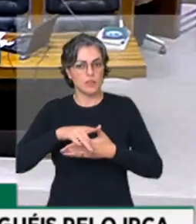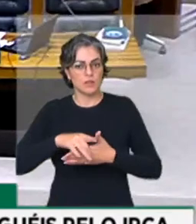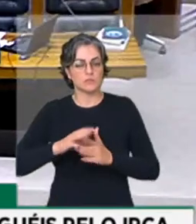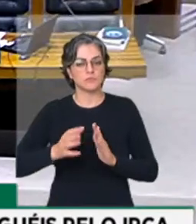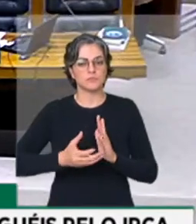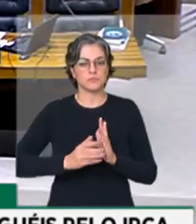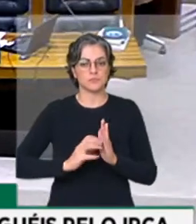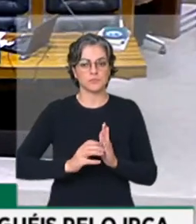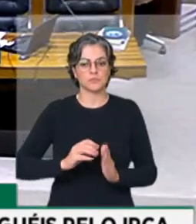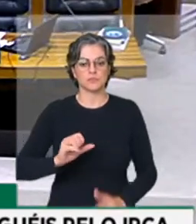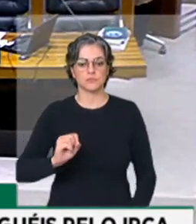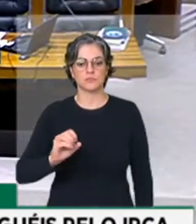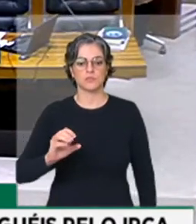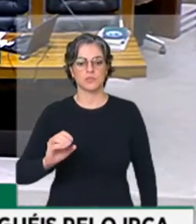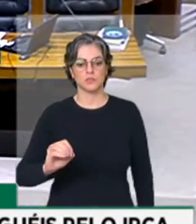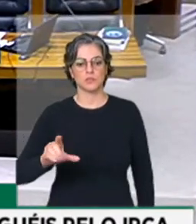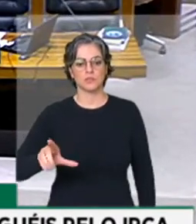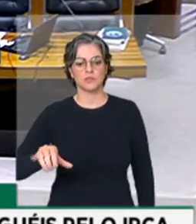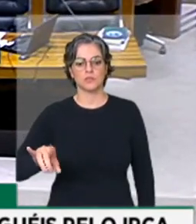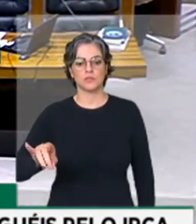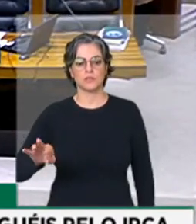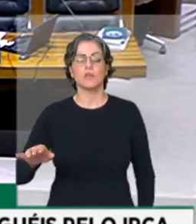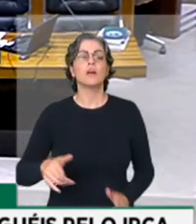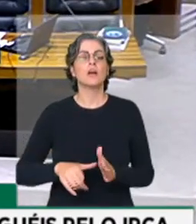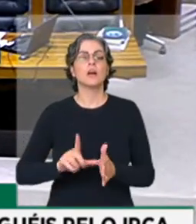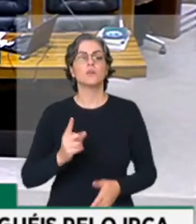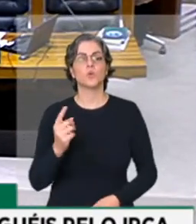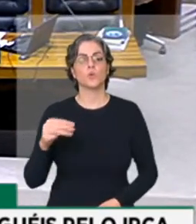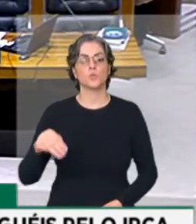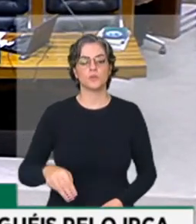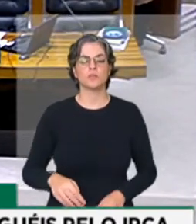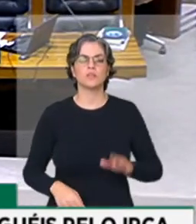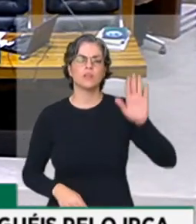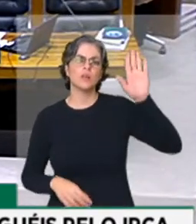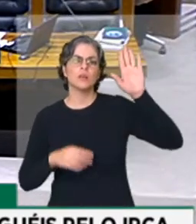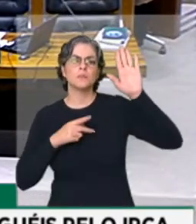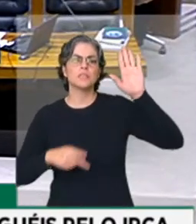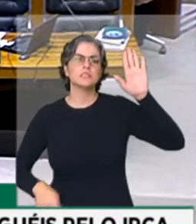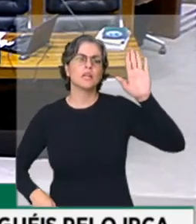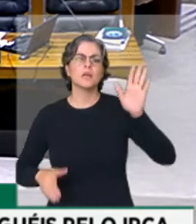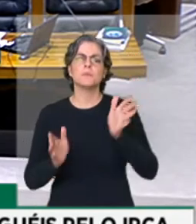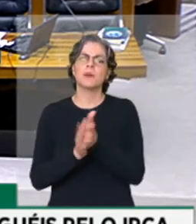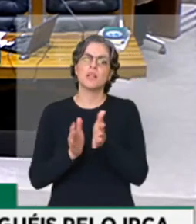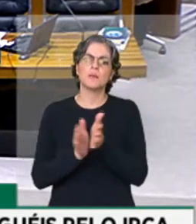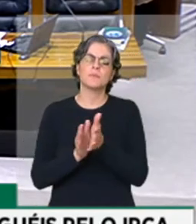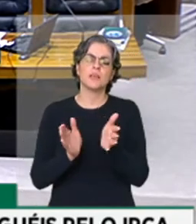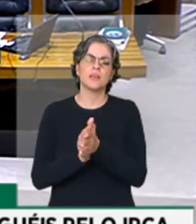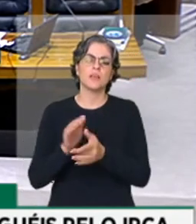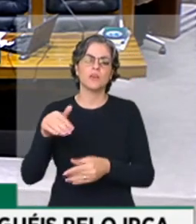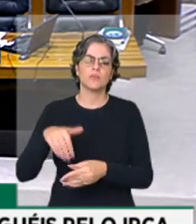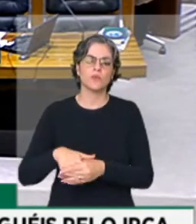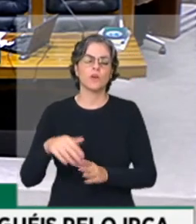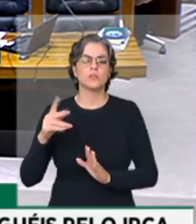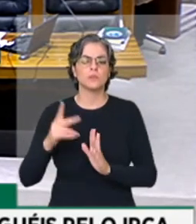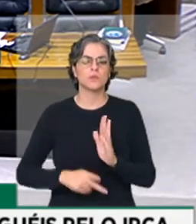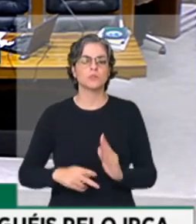PELO SOLIDARIEDADE. -- [PRESIDENTE]: UM MINUTO DEPUTADO ZÉ NELTO. -- [DEPUTADO]: SENHOR PRESIDENTE, PARABENIZAR A CASA PELA VOTAÇÃO DO PROJETO QUE VAI DAR SUSTENTAÇÃO AÍ AO